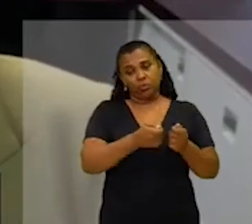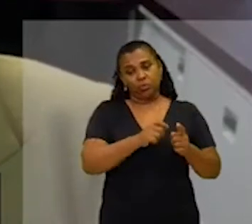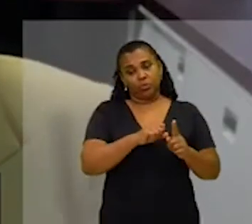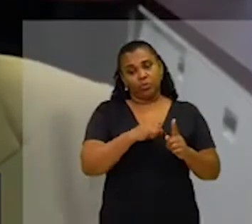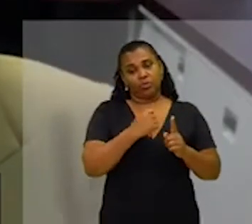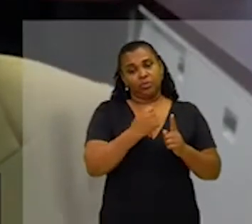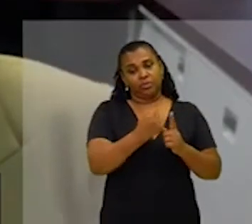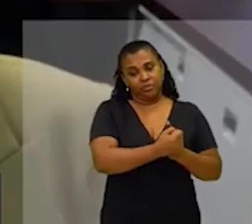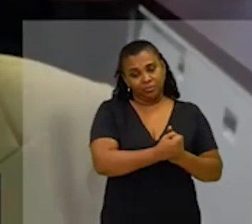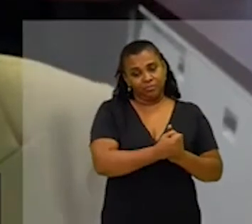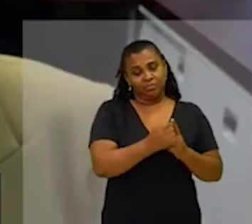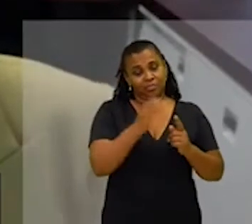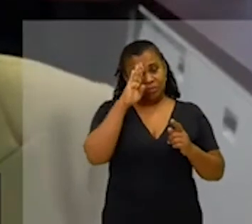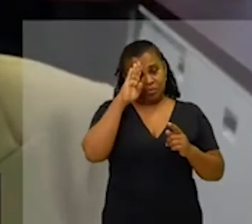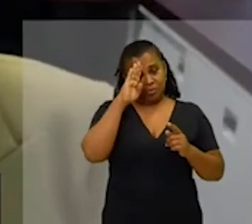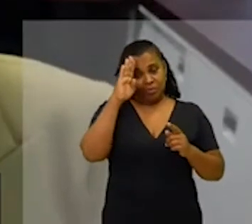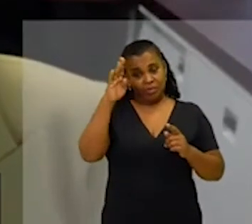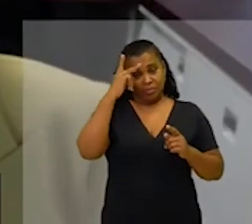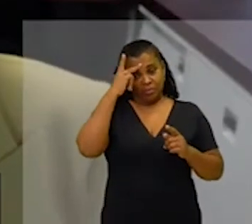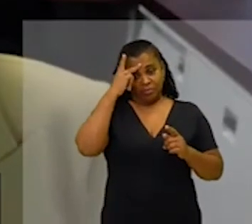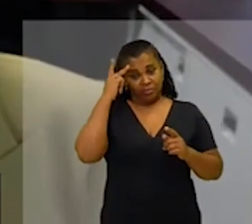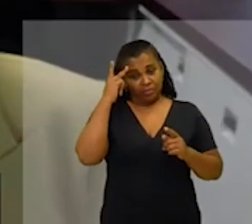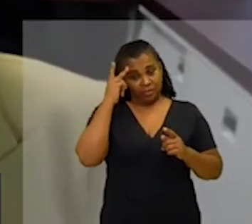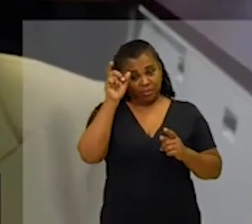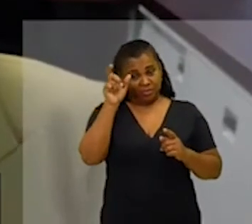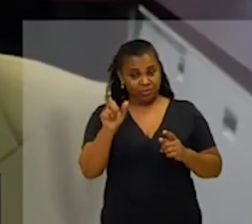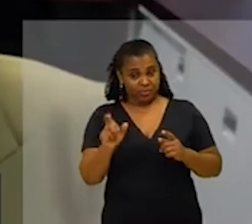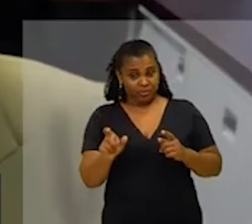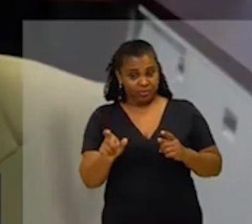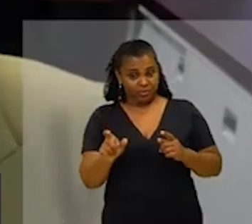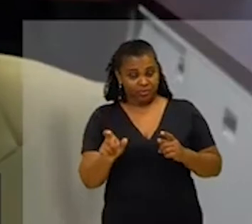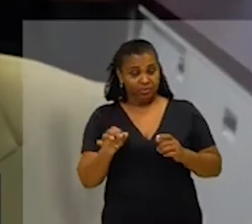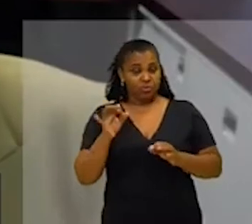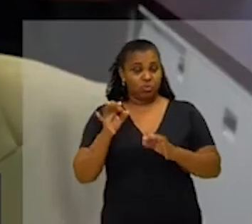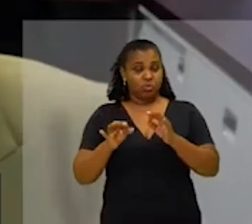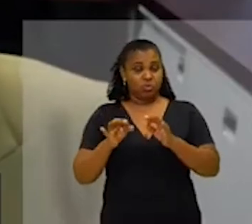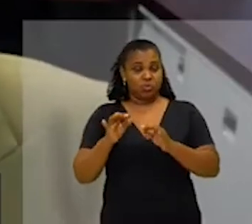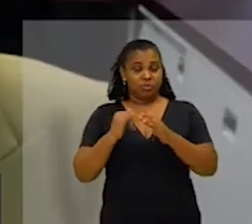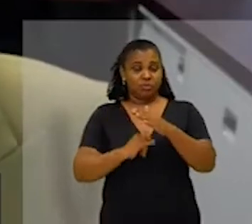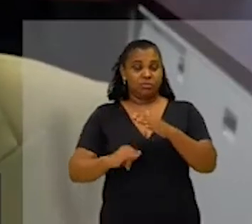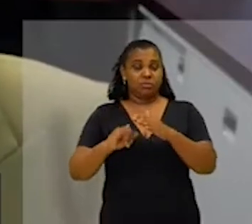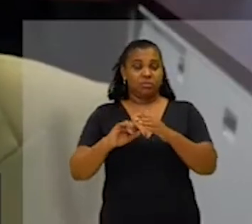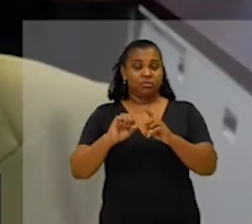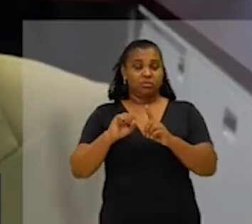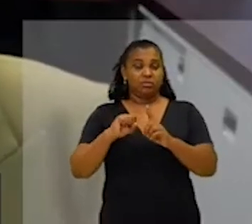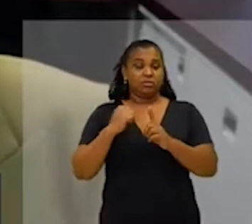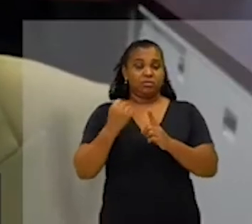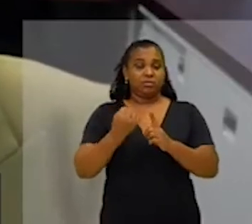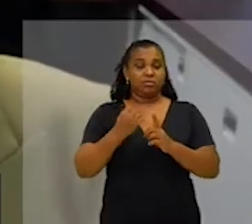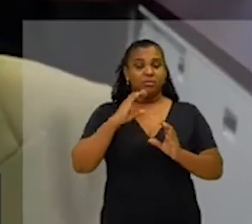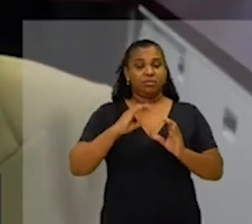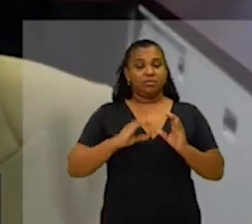considerando pessoas jurídicas das instituições da sociedade civil também fazia esse controle social